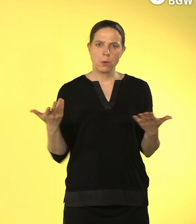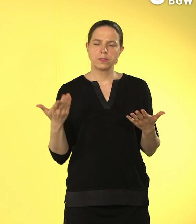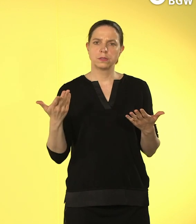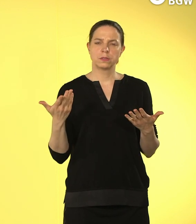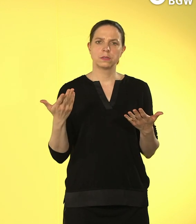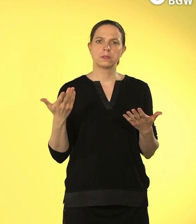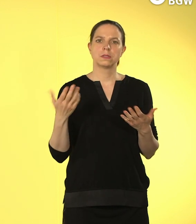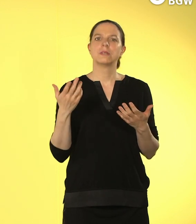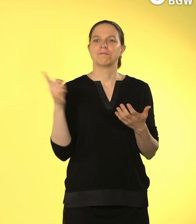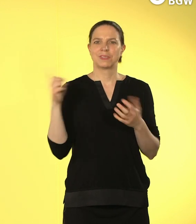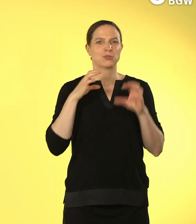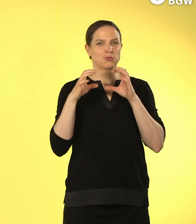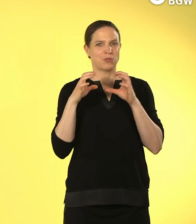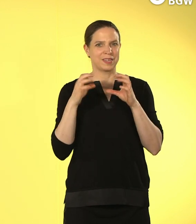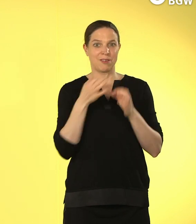Sind noch Fragen im Chat aufgekommen?